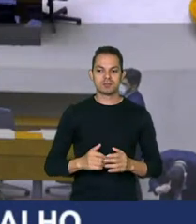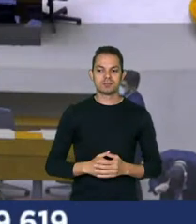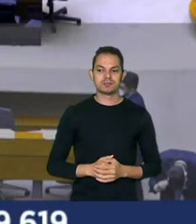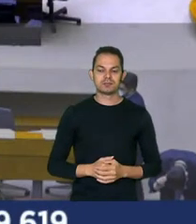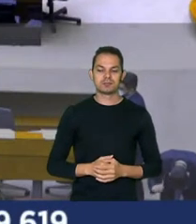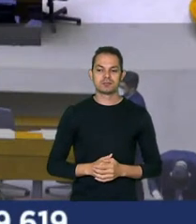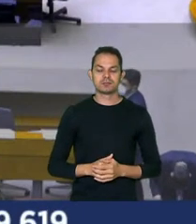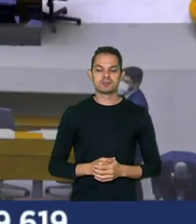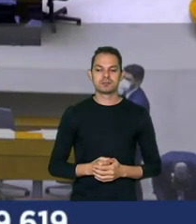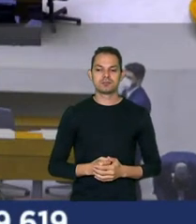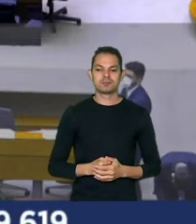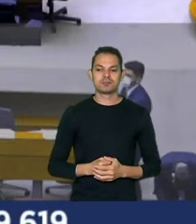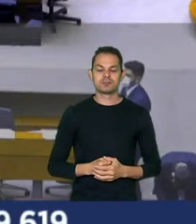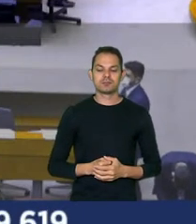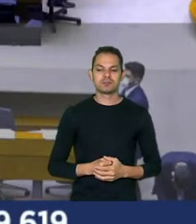BANCADA DO PSOL. 374 DEPUTADOS